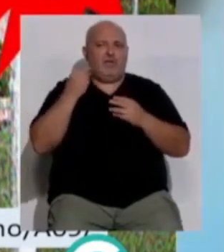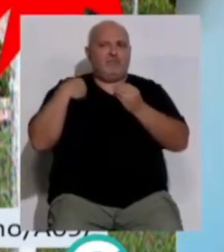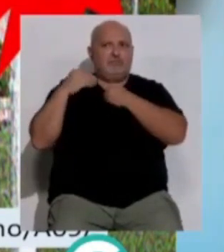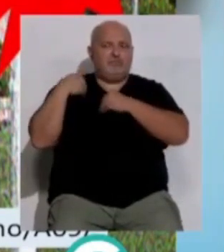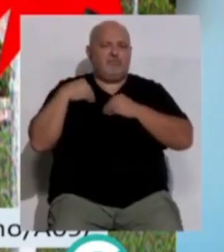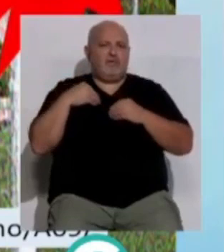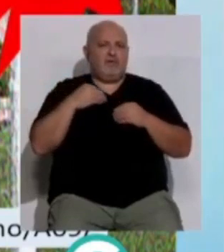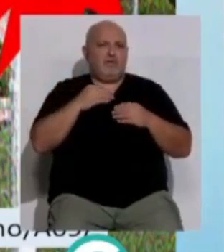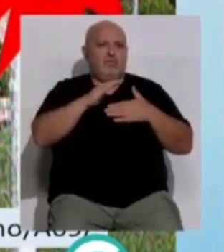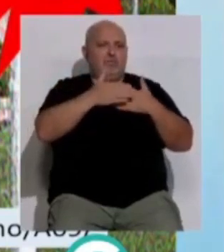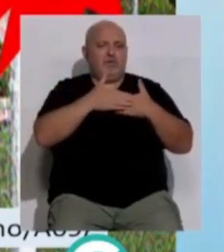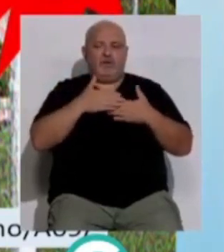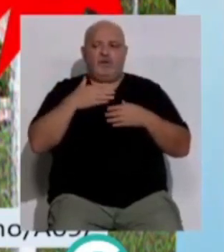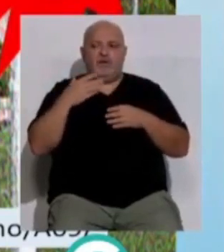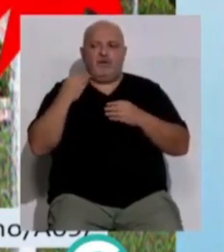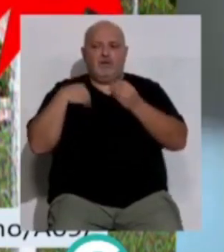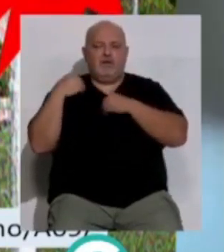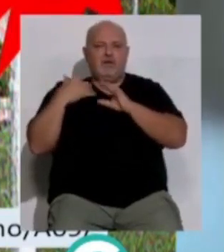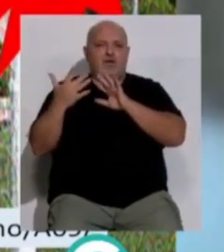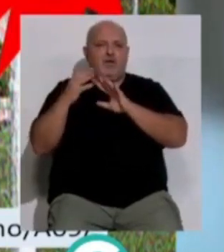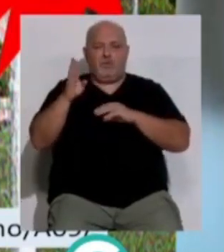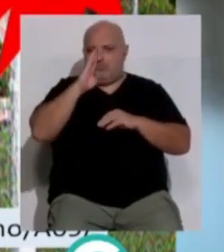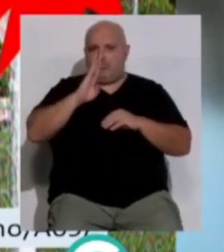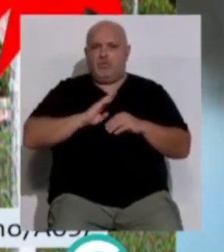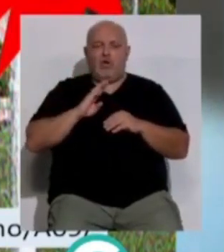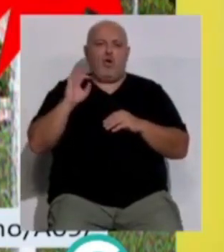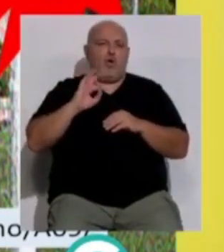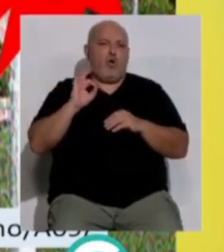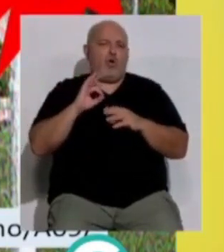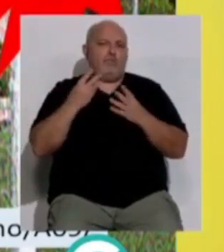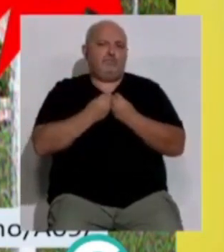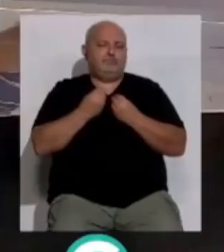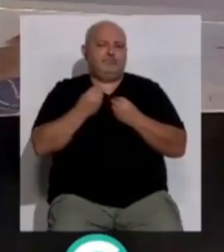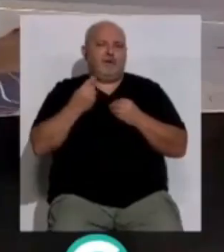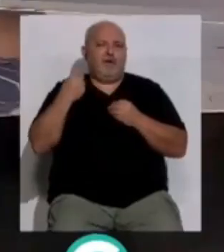equipos cierro todo entonces pueden contactarse conmigo o directamente los que tienen mi número